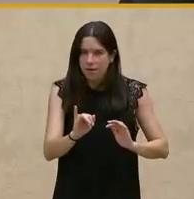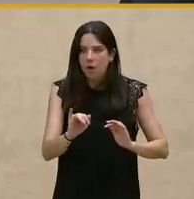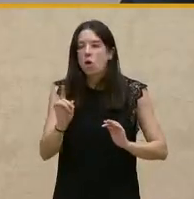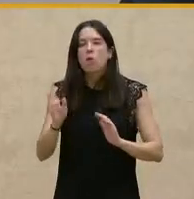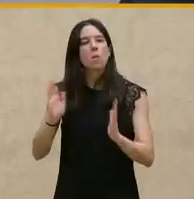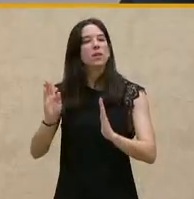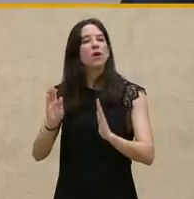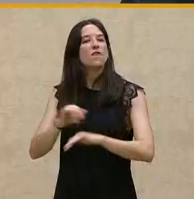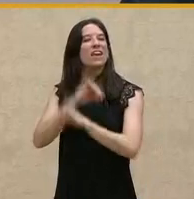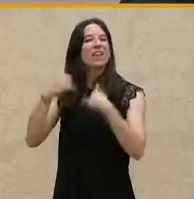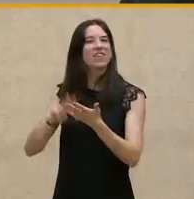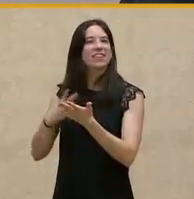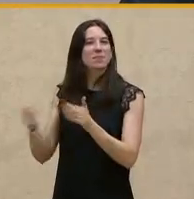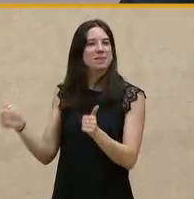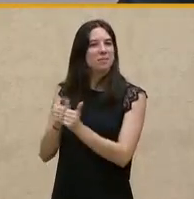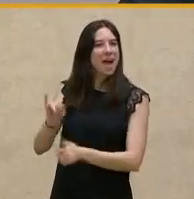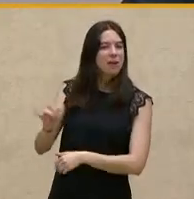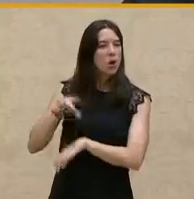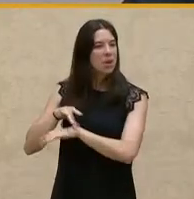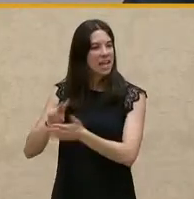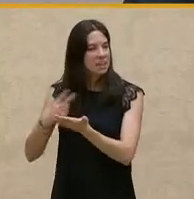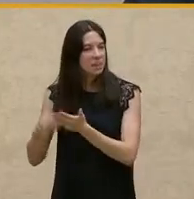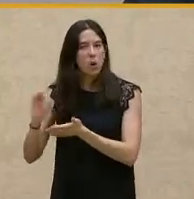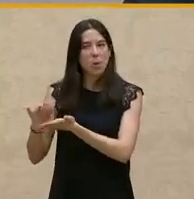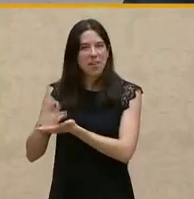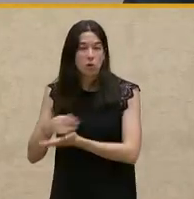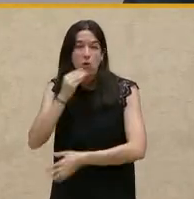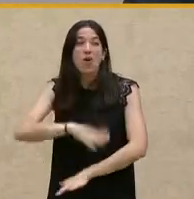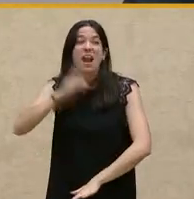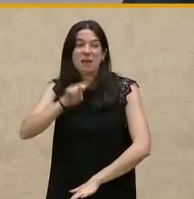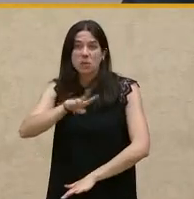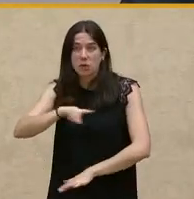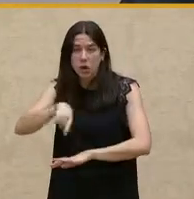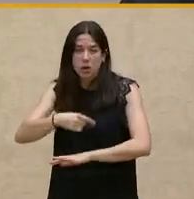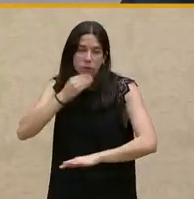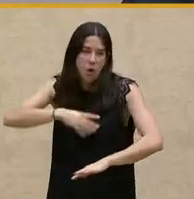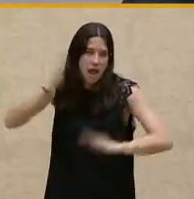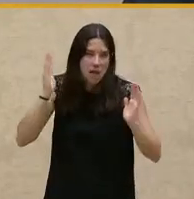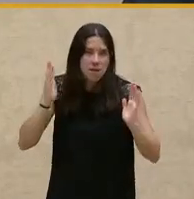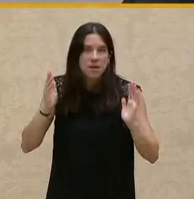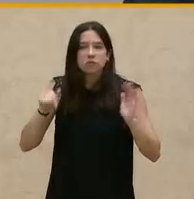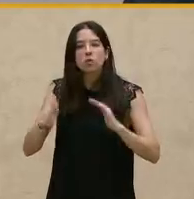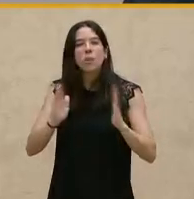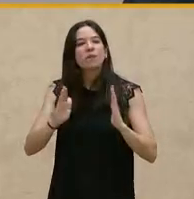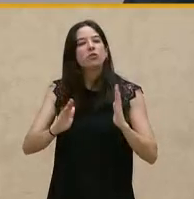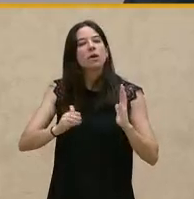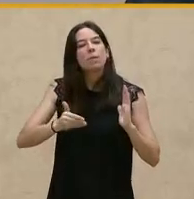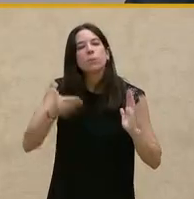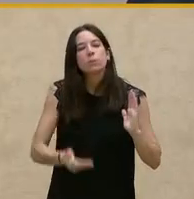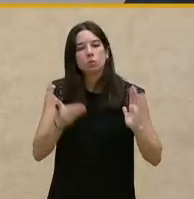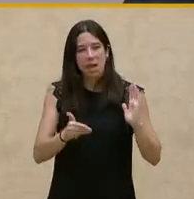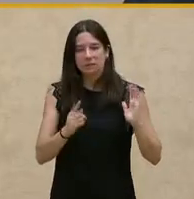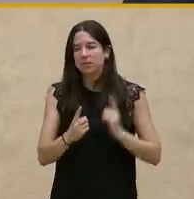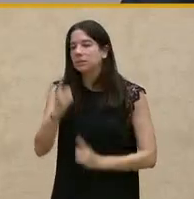que ojalá los pudieran tener 24 horas al día. No, son los momentos cruciales, puntuales. Esos